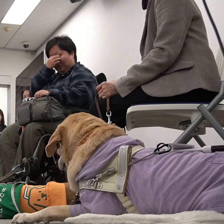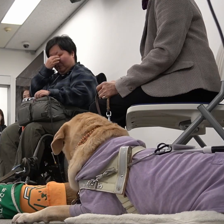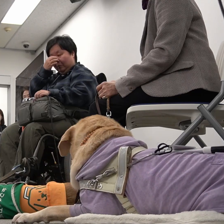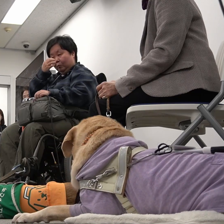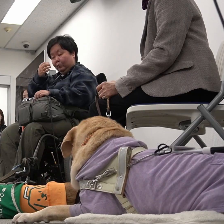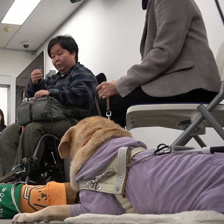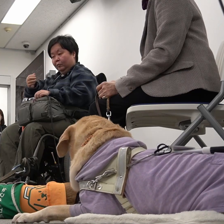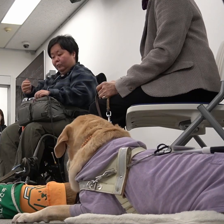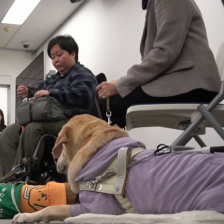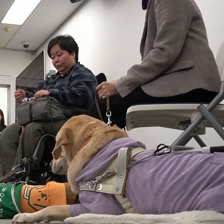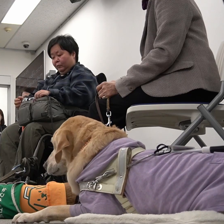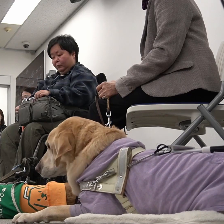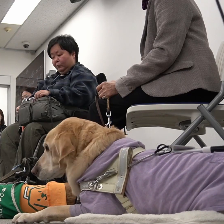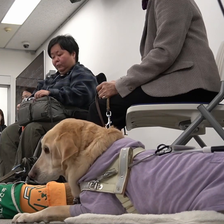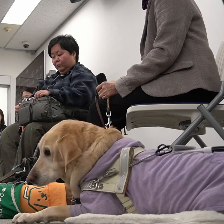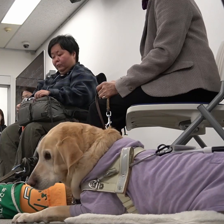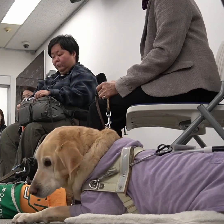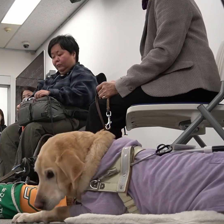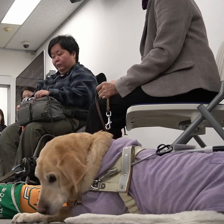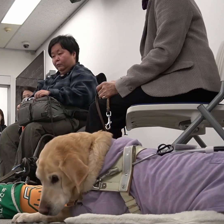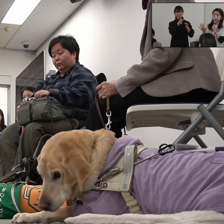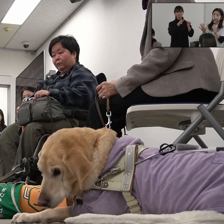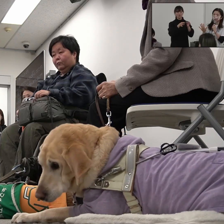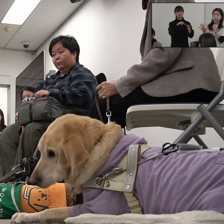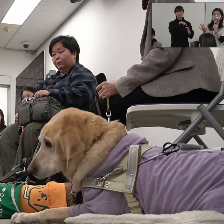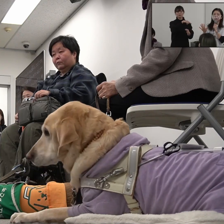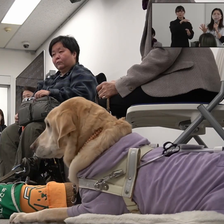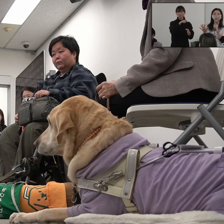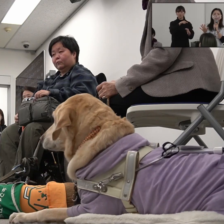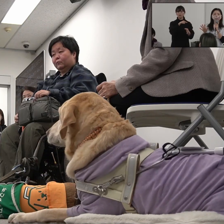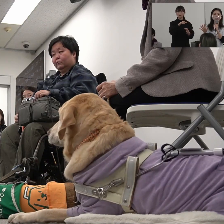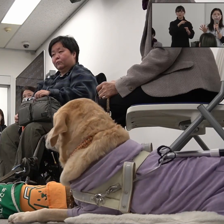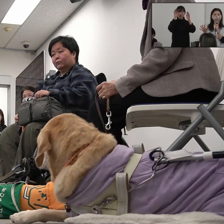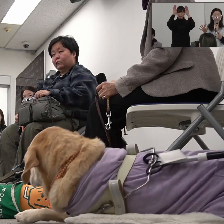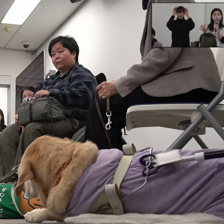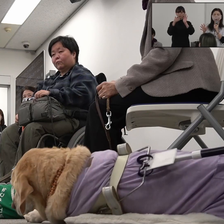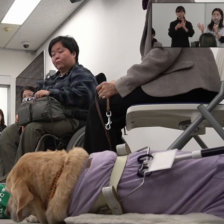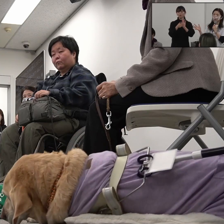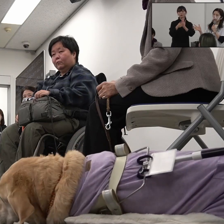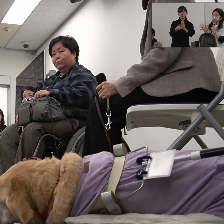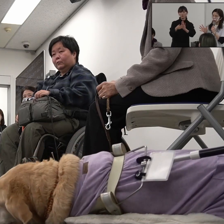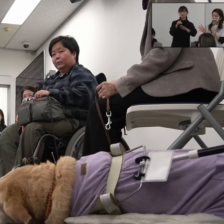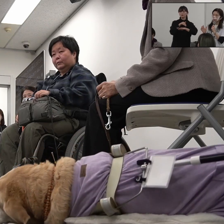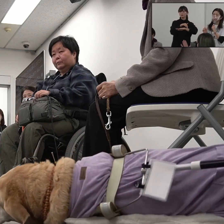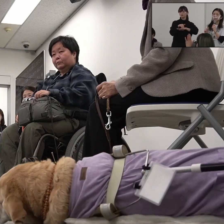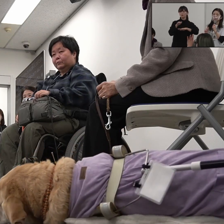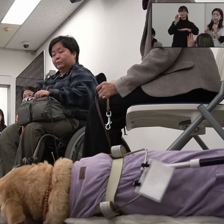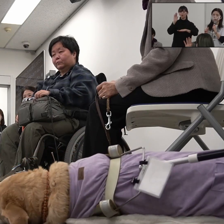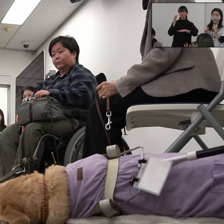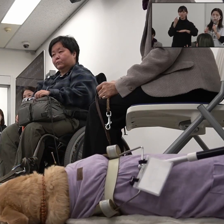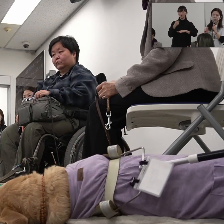これねお店の人が犬を断ってる つもりなんですけれども当事者からすると